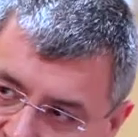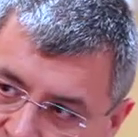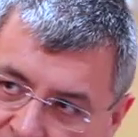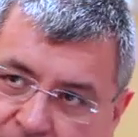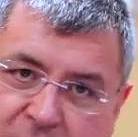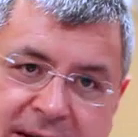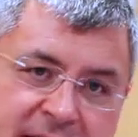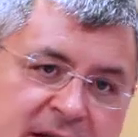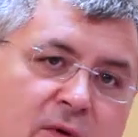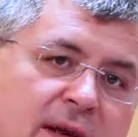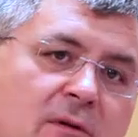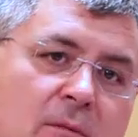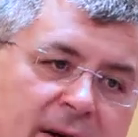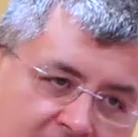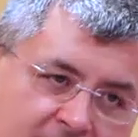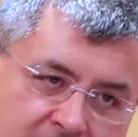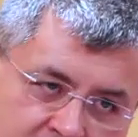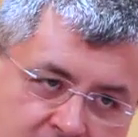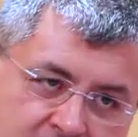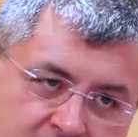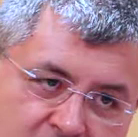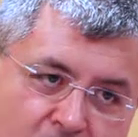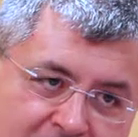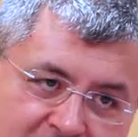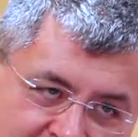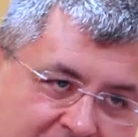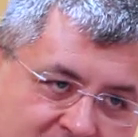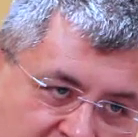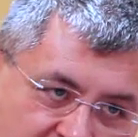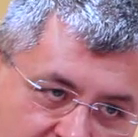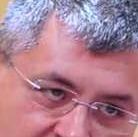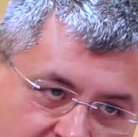dinero, pero las Cajas podían comprarle al emisor